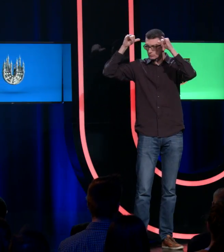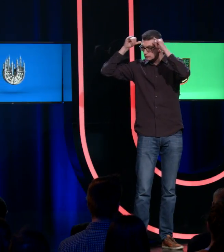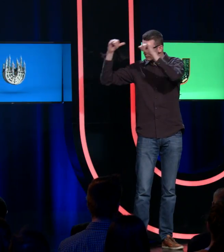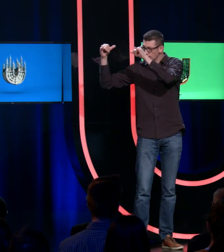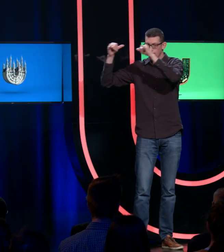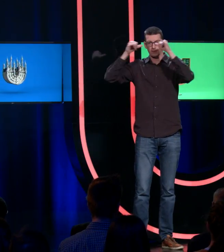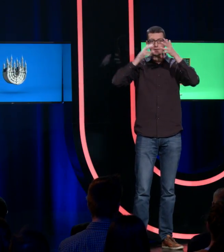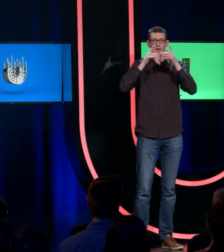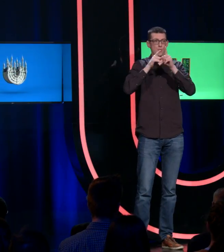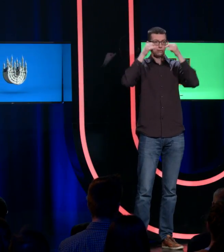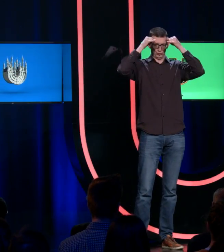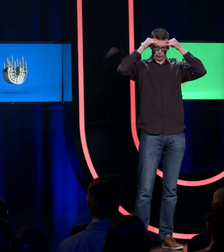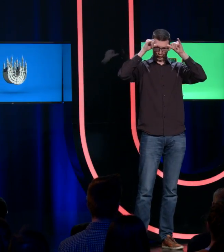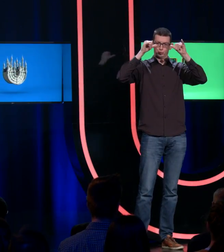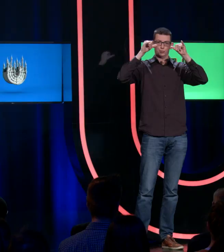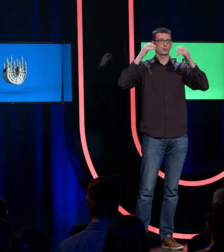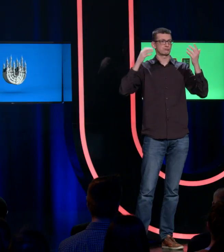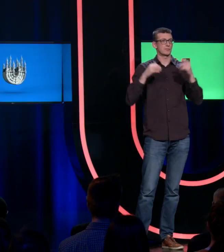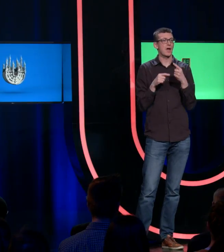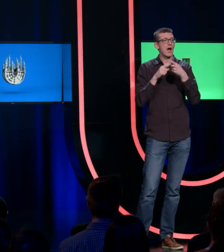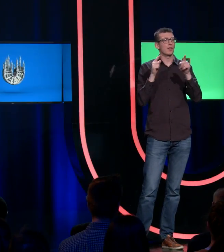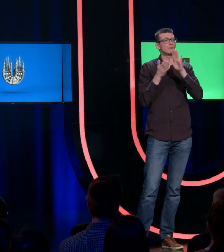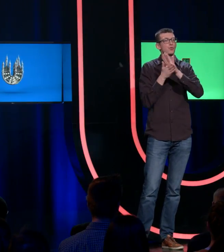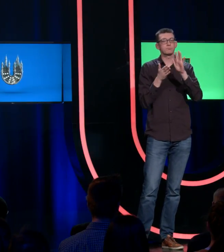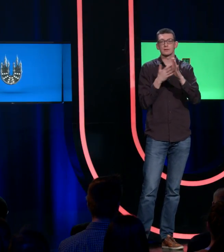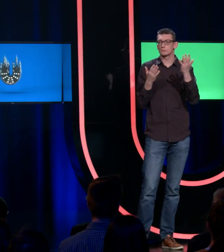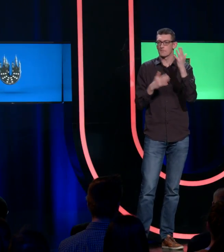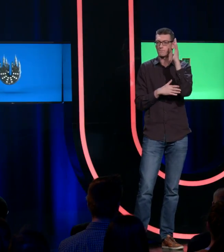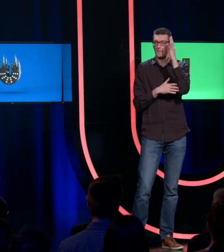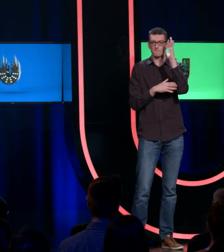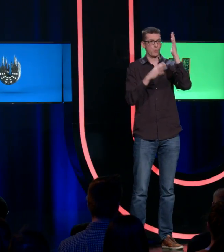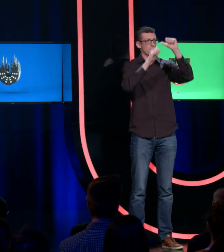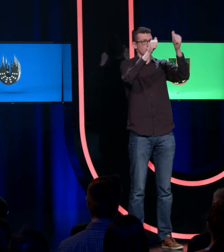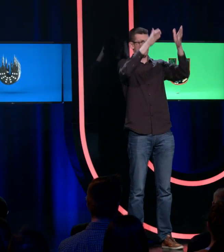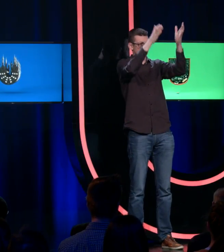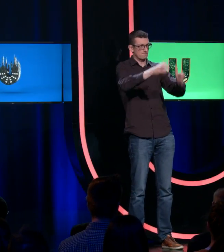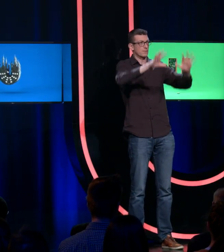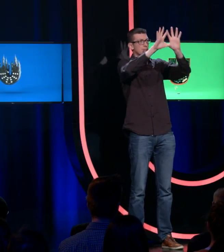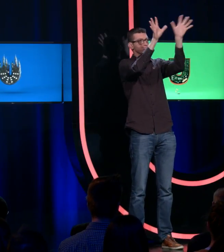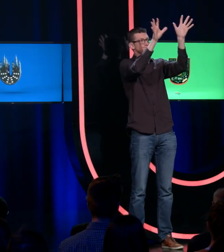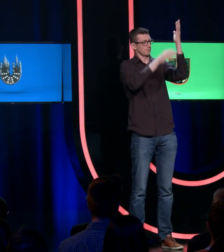Ik denk niet dat ik dat moet uitleggen. Je ziet de hoorns. Of boom, ook de vorm van het gebaar.